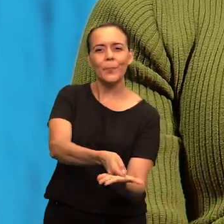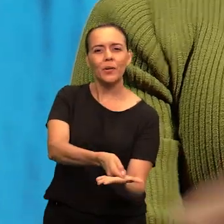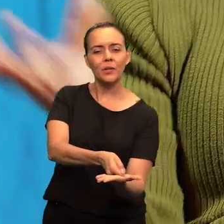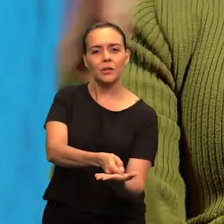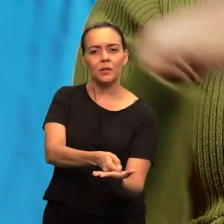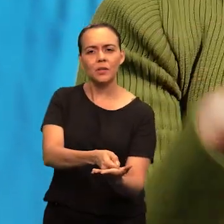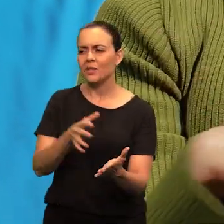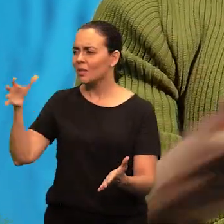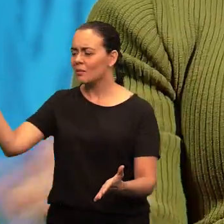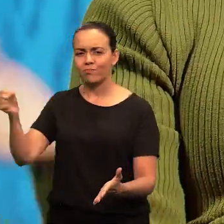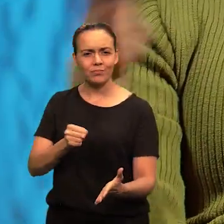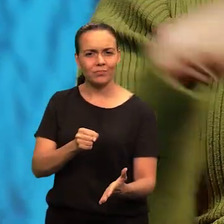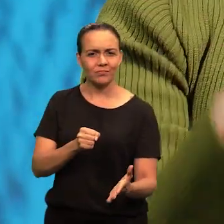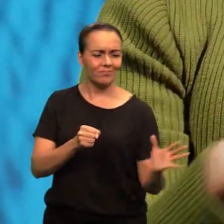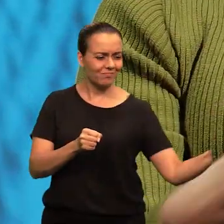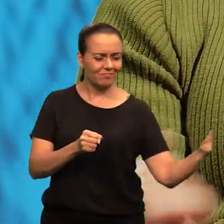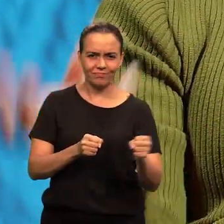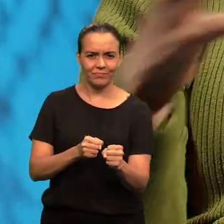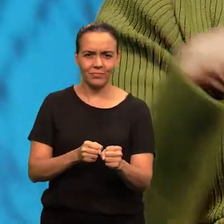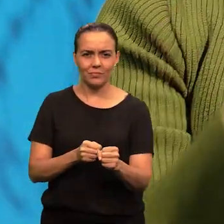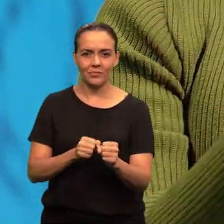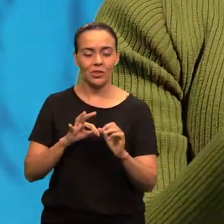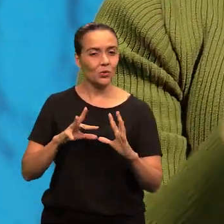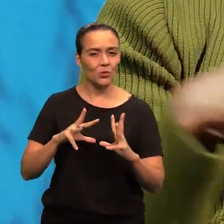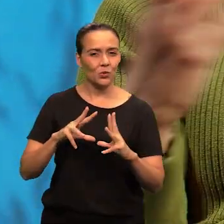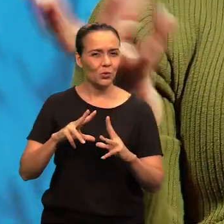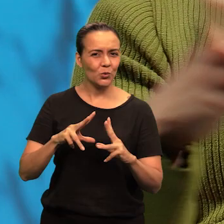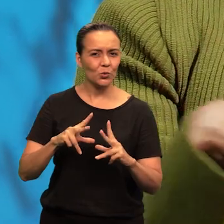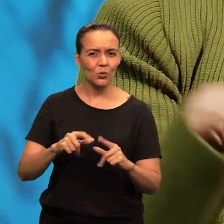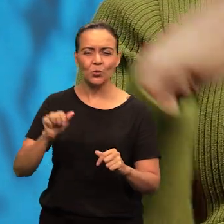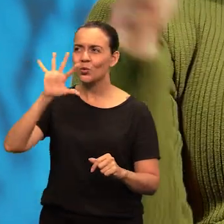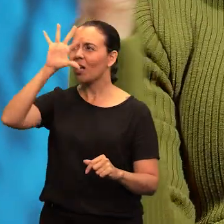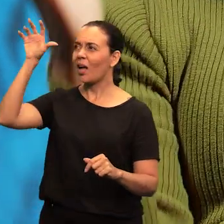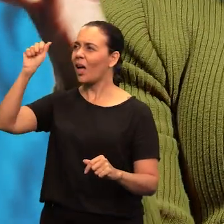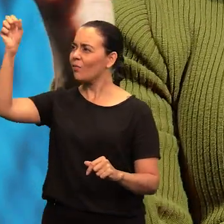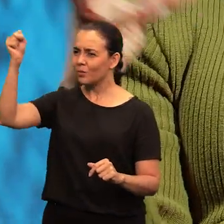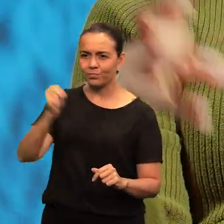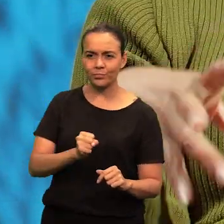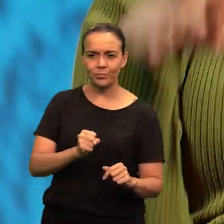capturando, trazendo pra cá pessoas de África,